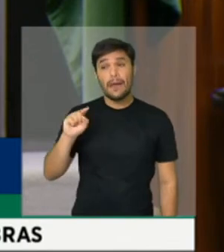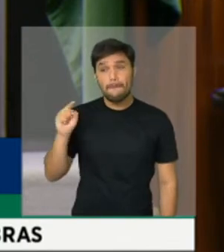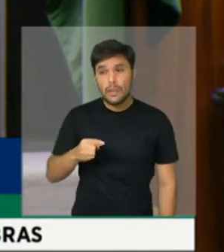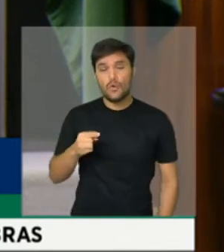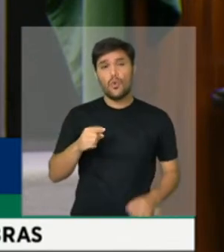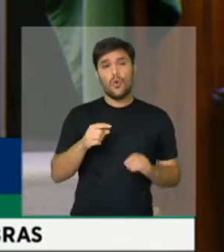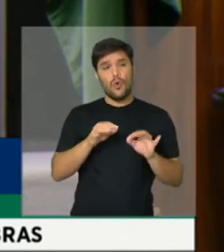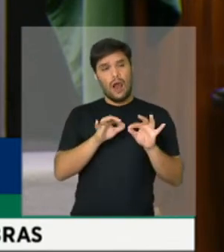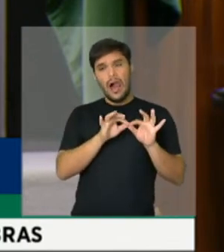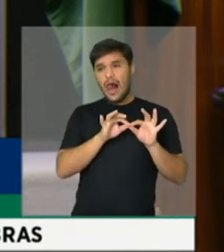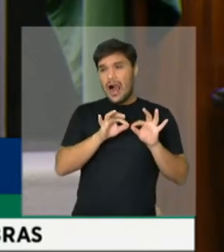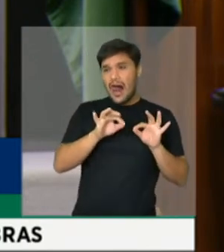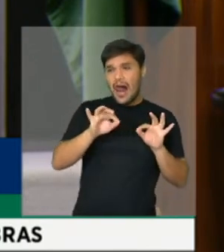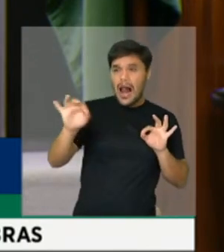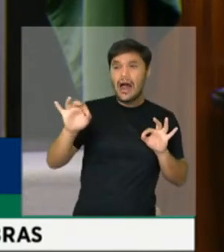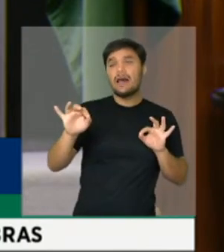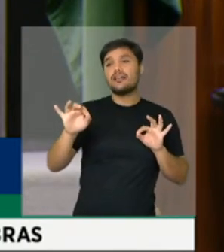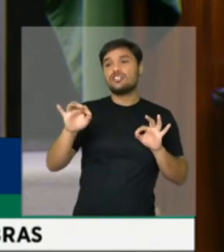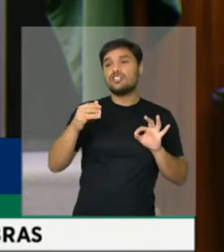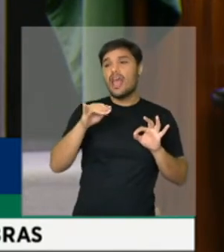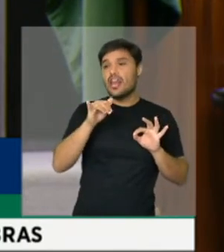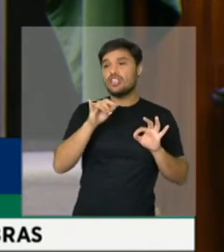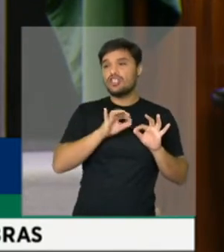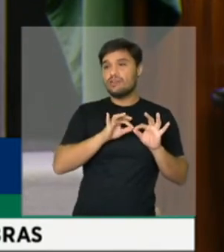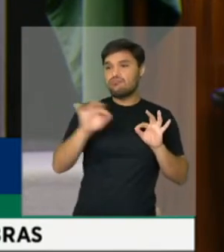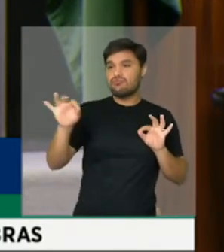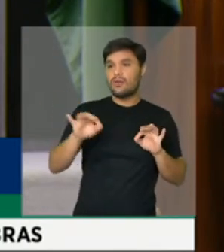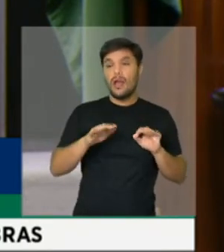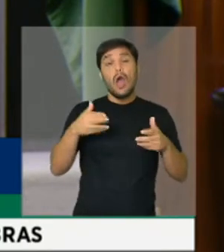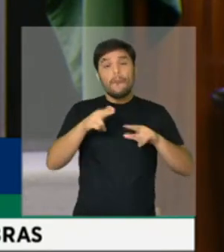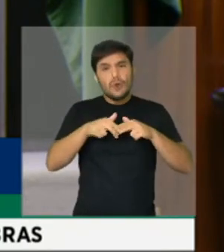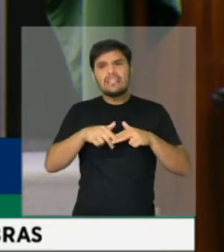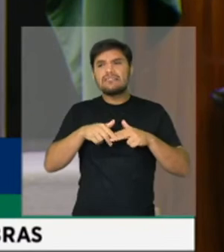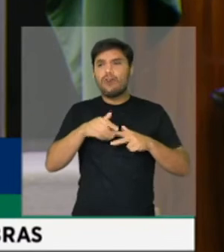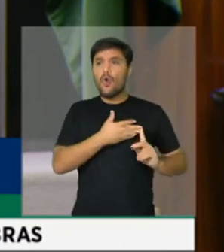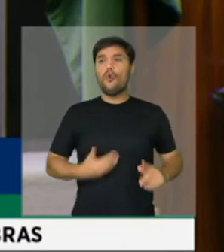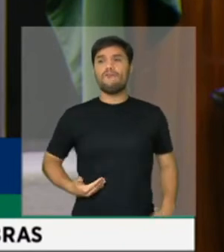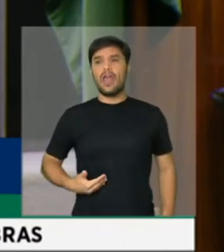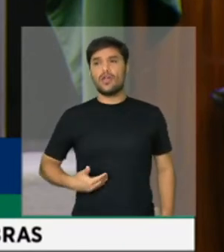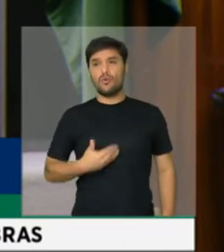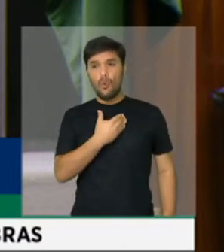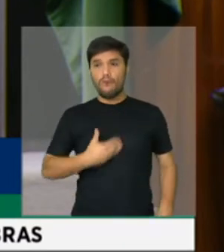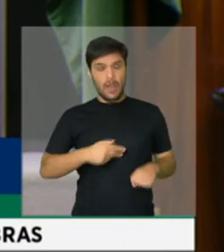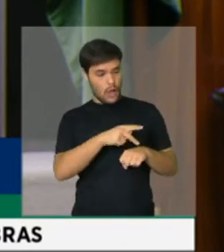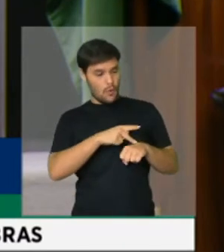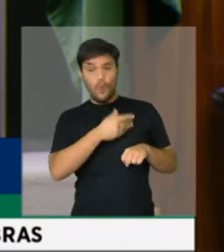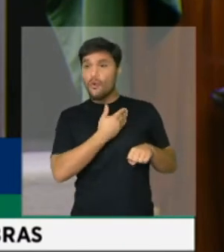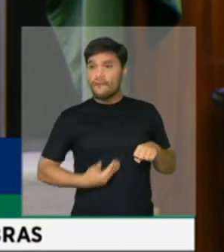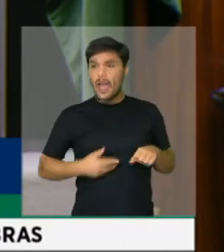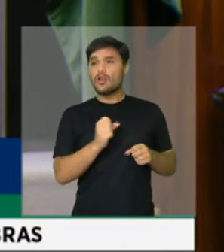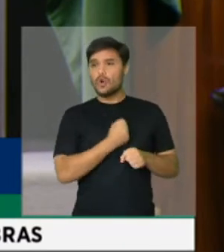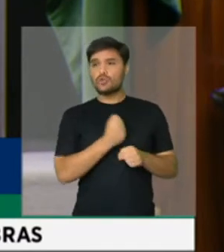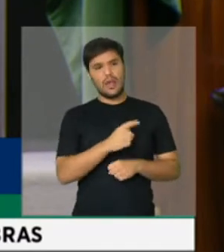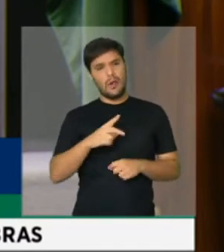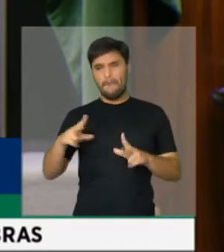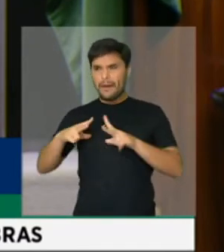DE ENERGIA. E EM 2016, 18 MIL MEGAWATTS ESTAVAM PRONTOS PARA ENTRAR. E FORAM OS NOSSOS GOVERNOS QUE FORAM CONSTRUÍ DAS, CONSTRUÍDOS 30 MIL